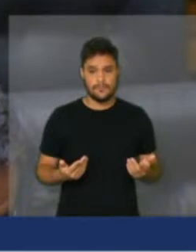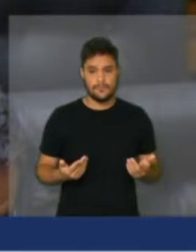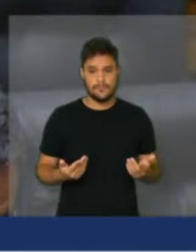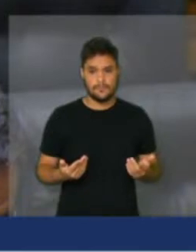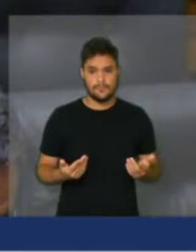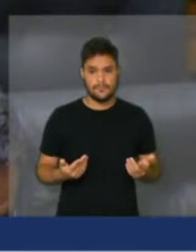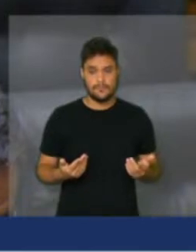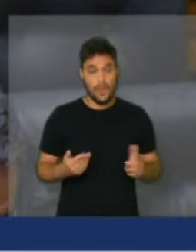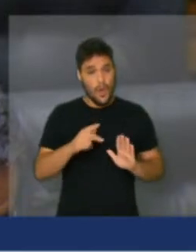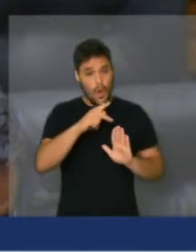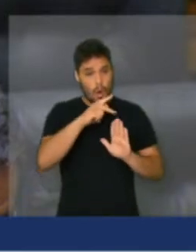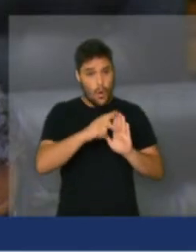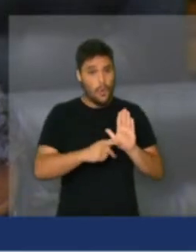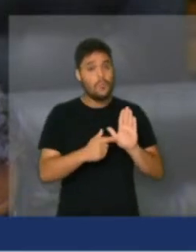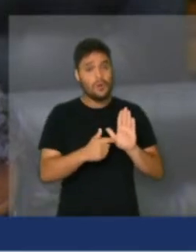DESMORALIZAÇÃO PARA A CÂMARA VOTAR. NÓS FIZEMOS